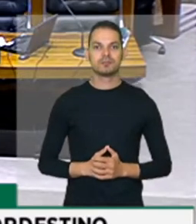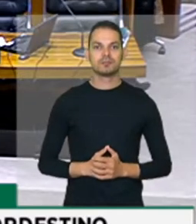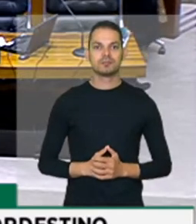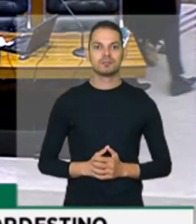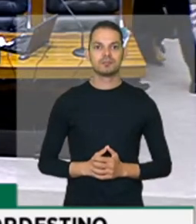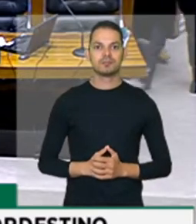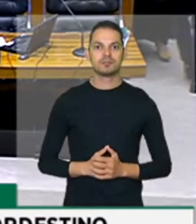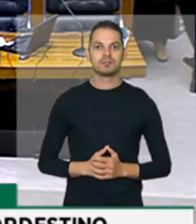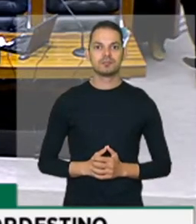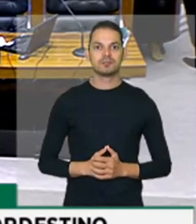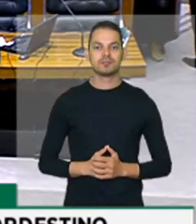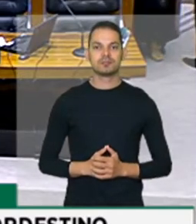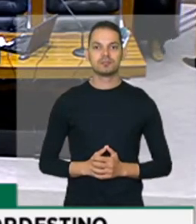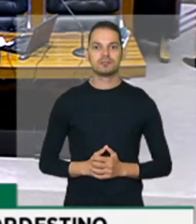ORIENTA O PSL? -- [DEPUTADO]: O PSL É